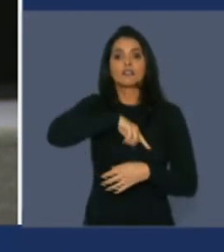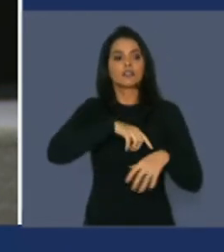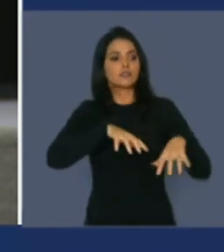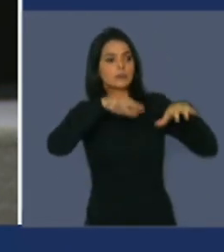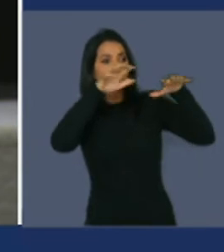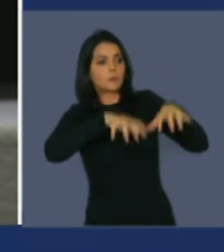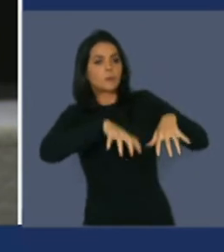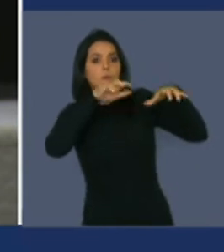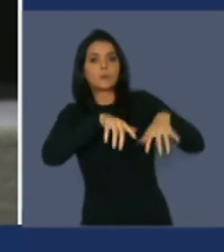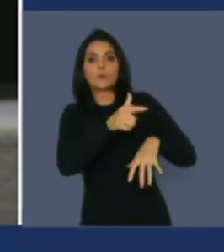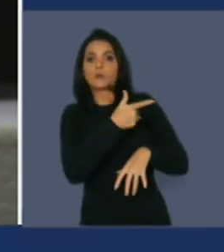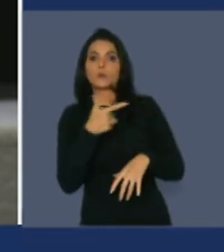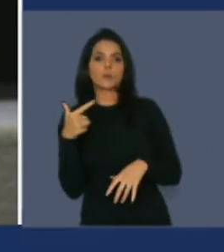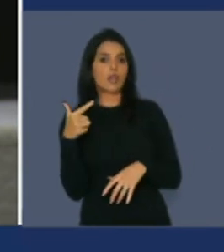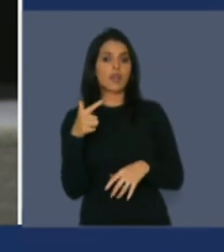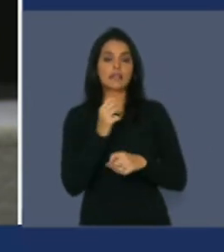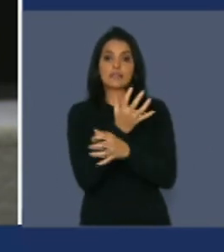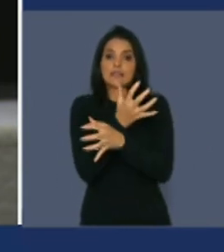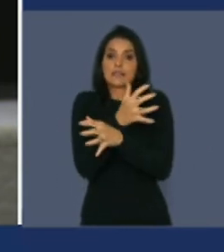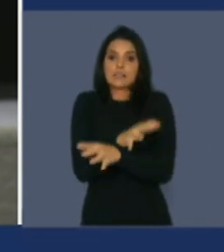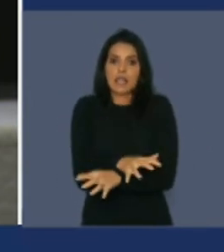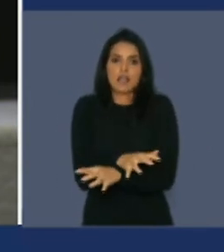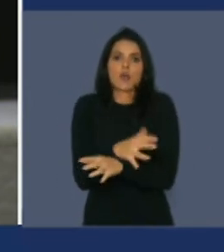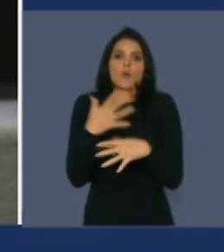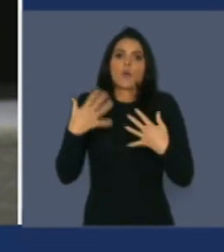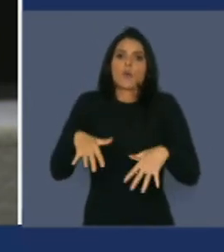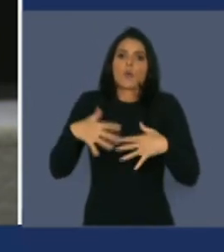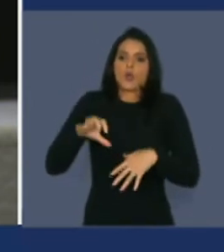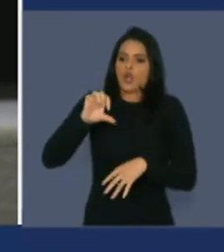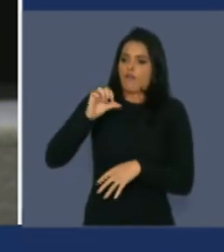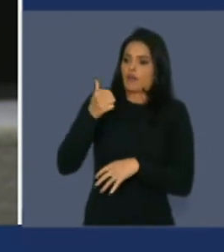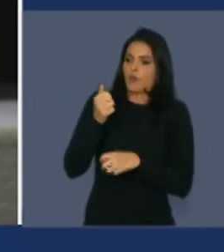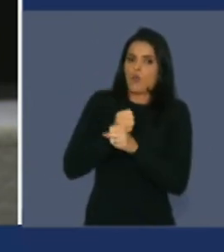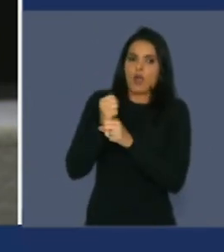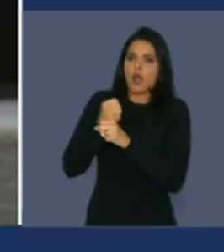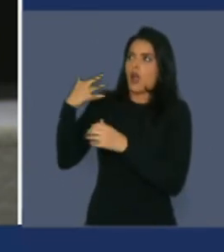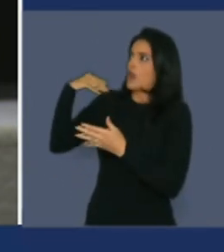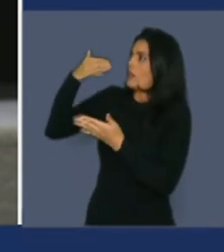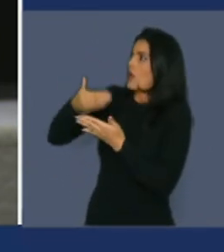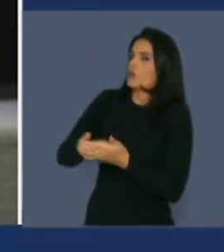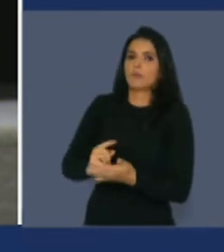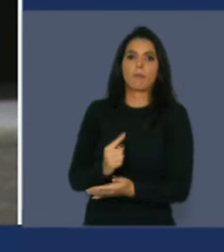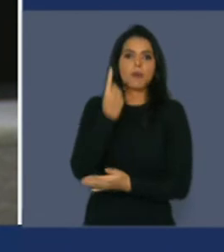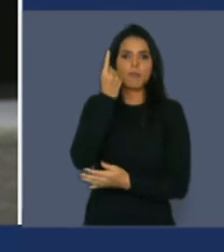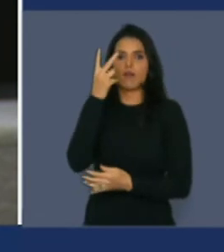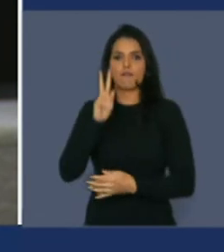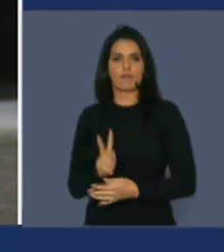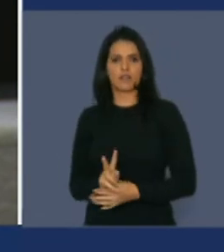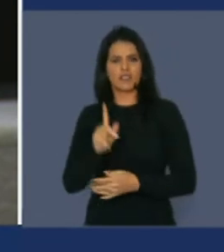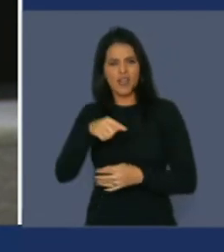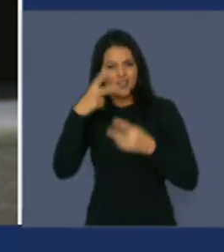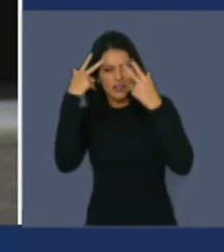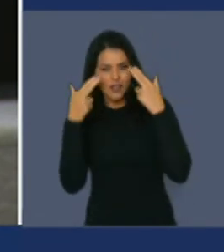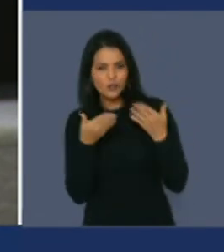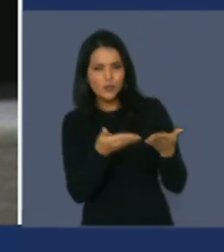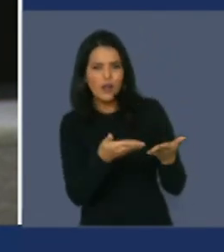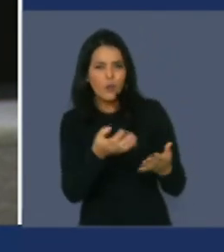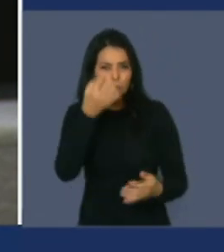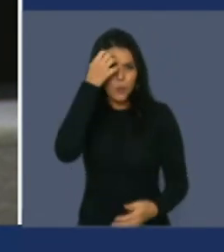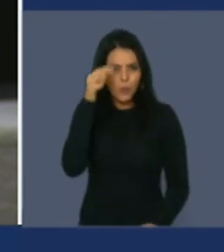NÃO É CULPA DO PROCESSO NATURAL, É CULPA DO HOMEM, DO BOLSONARO, QUE ESTÁ INCENTIVANDO O DESMATE AMAZÔ